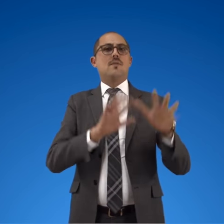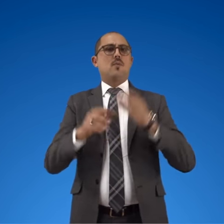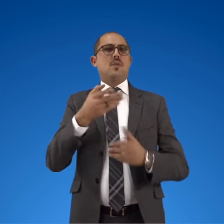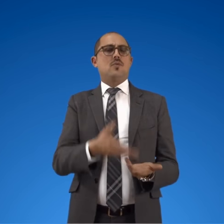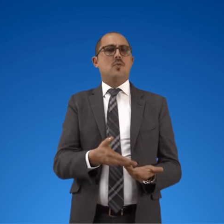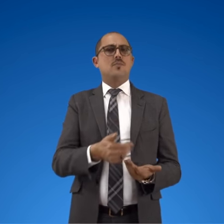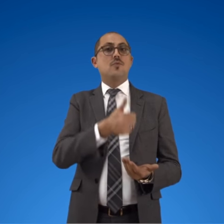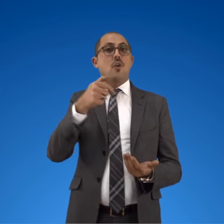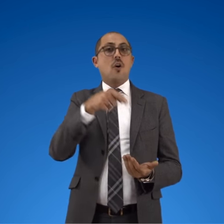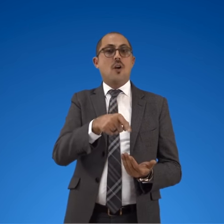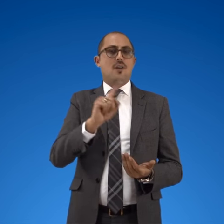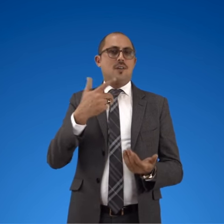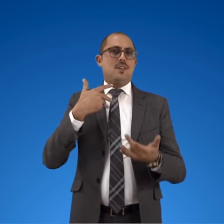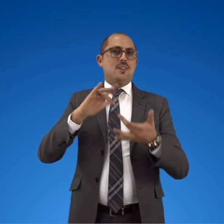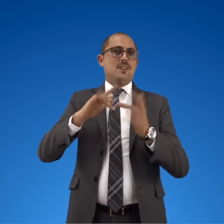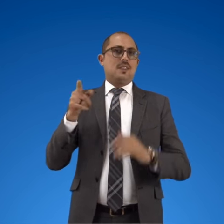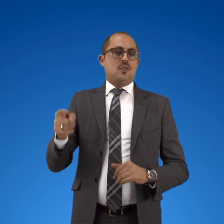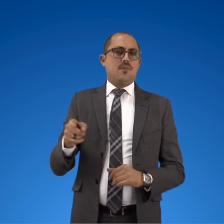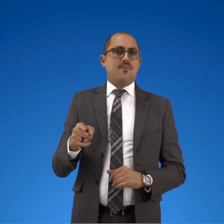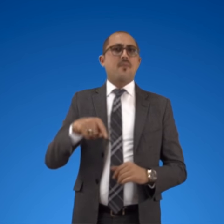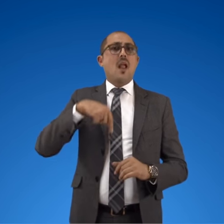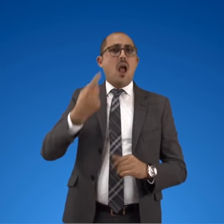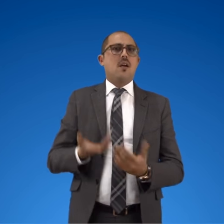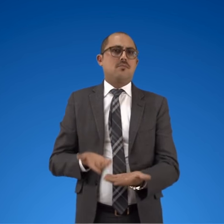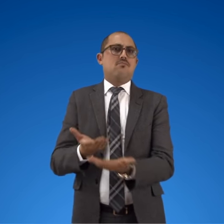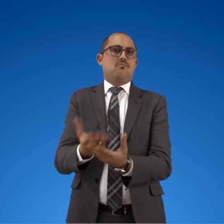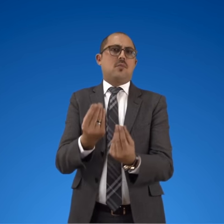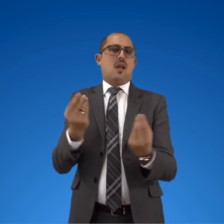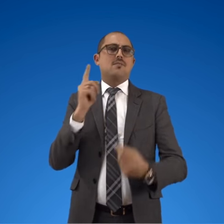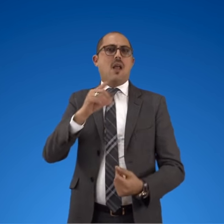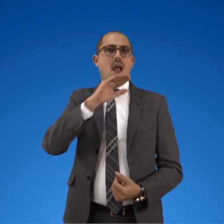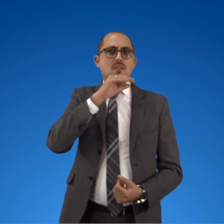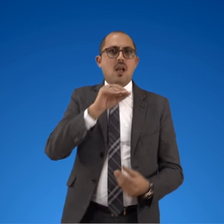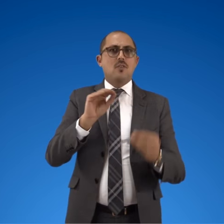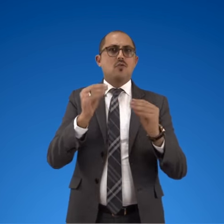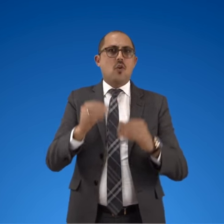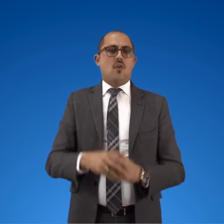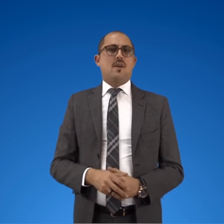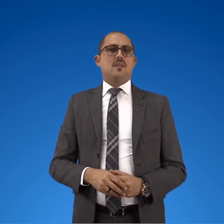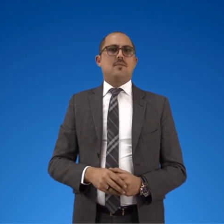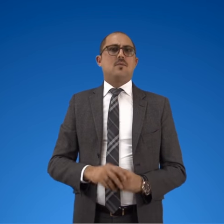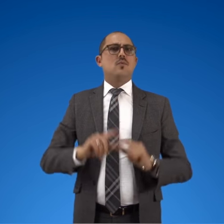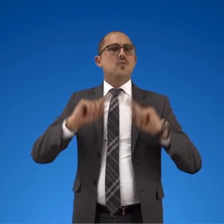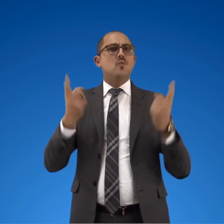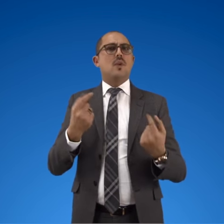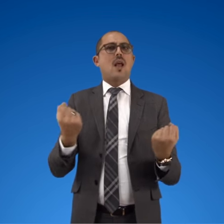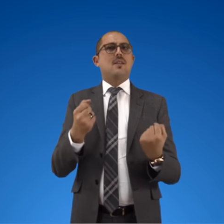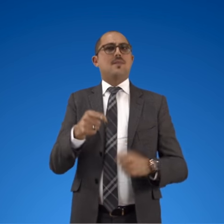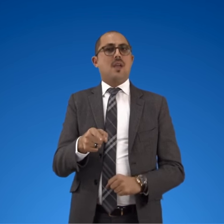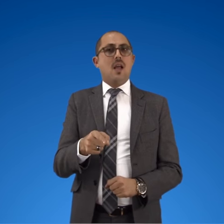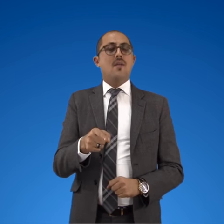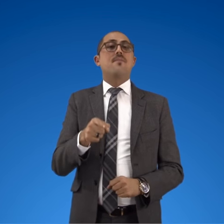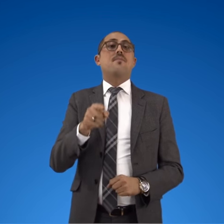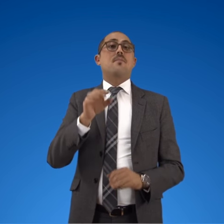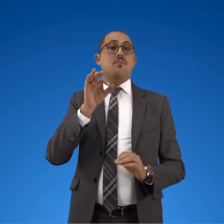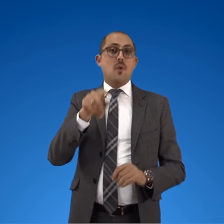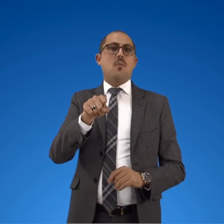Vi ho dato tutte le informazioni Non solo queste, ma ci sono anche altre sul sito per anziani, giovani, tutte le attività